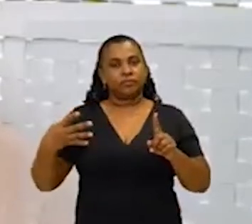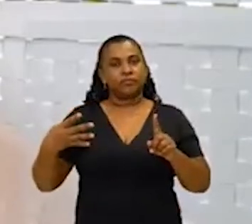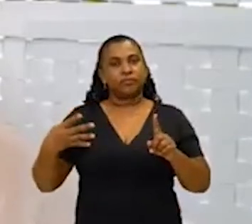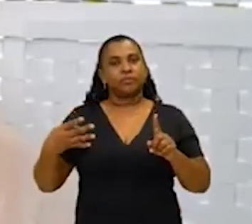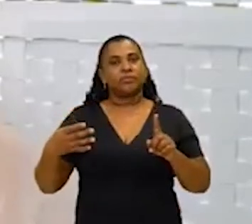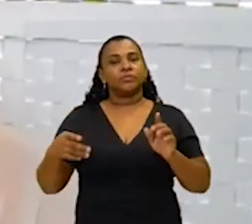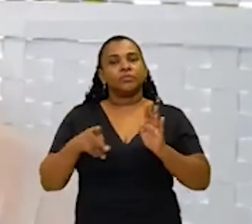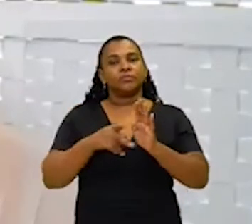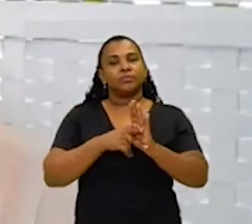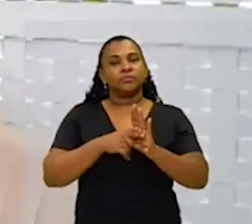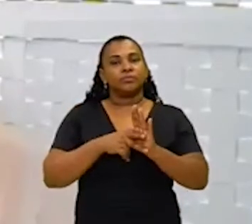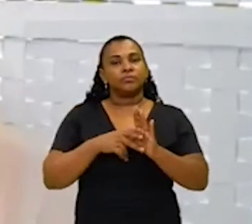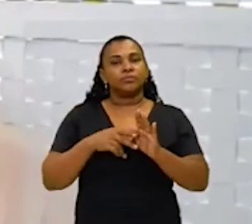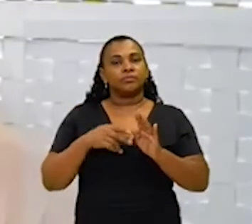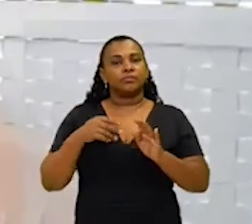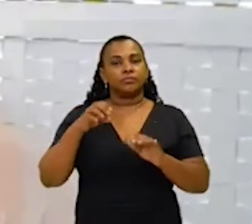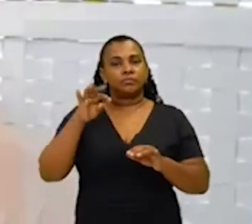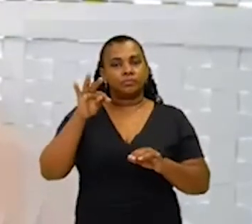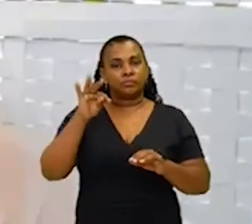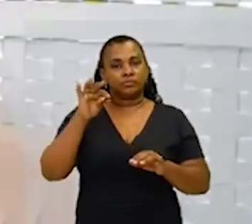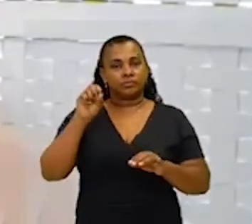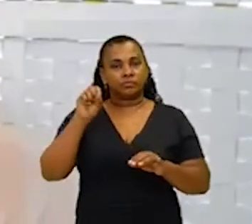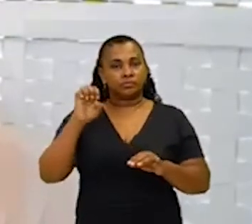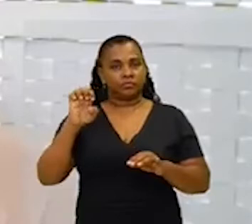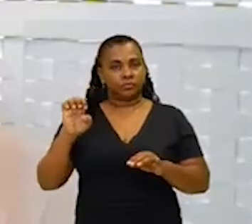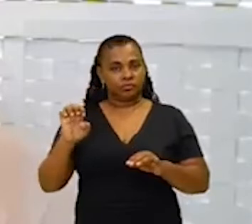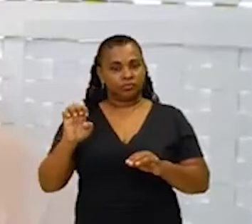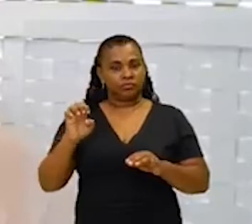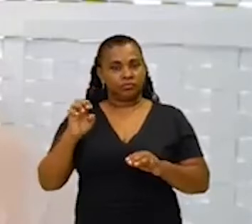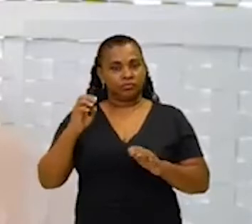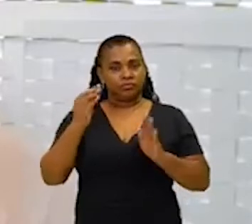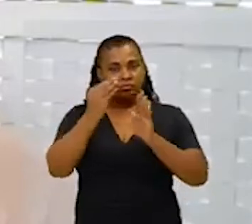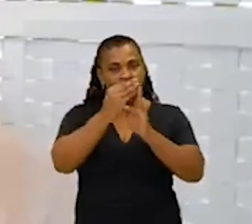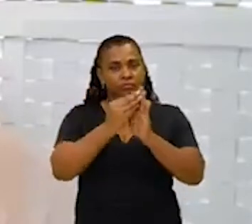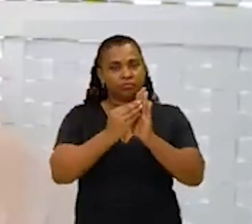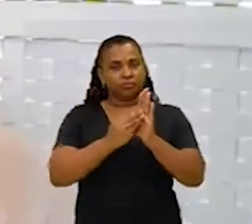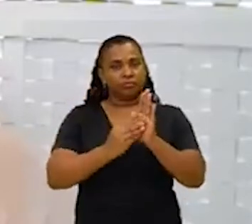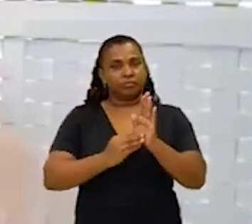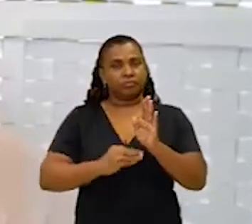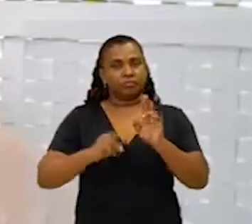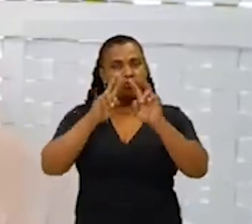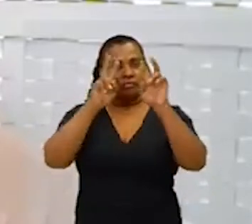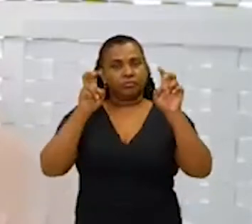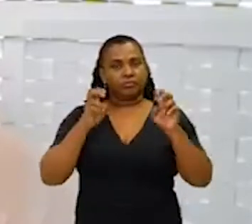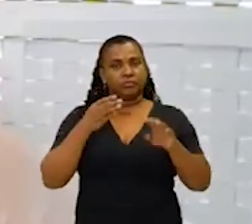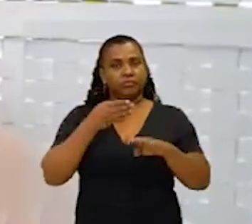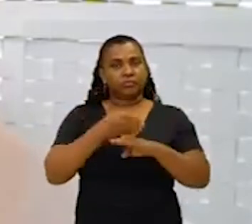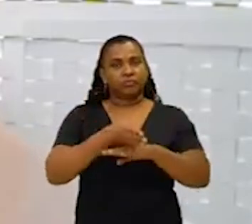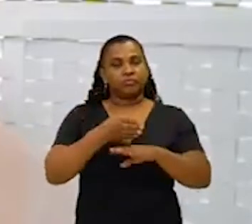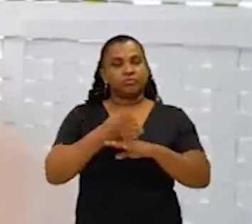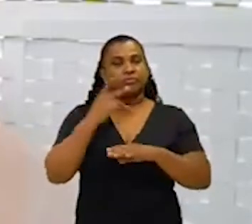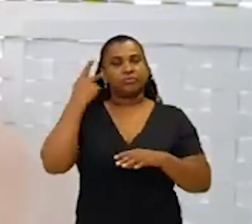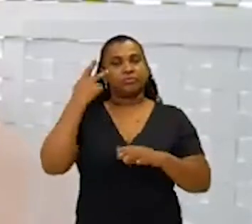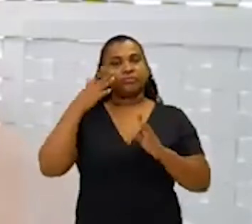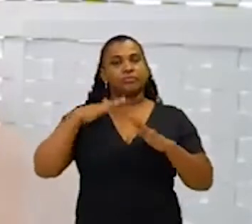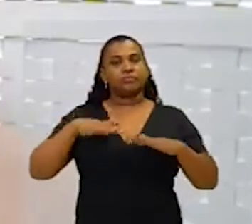Superior Eleitoral ele estabeleceu que o tema da participação política e todas todos os eleitores